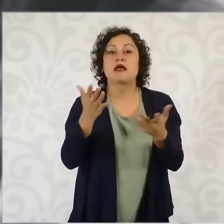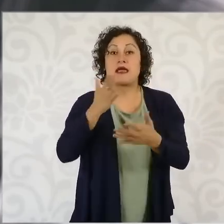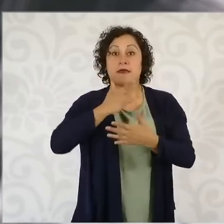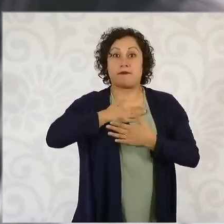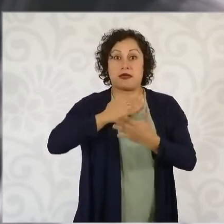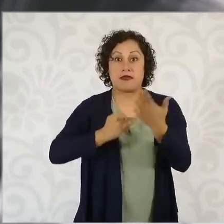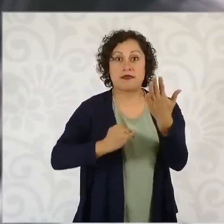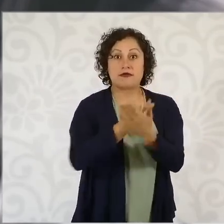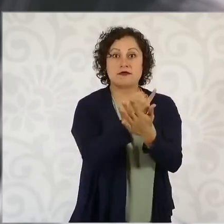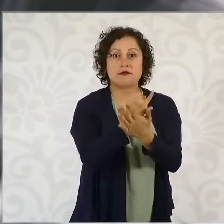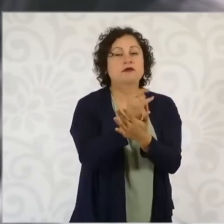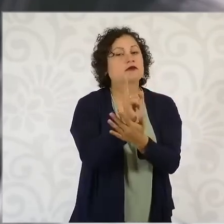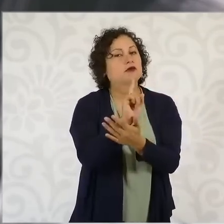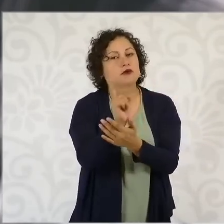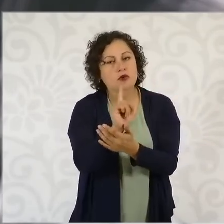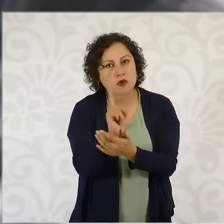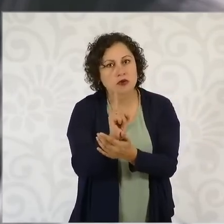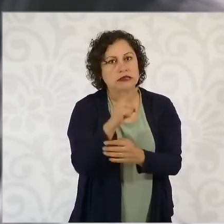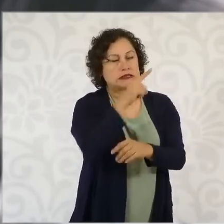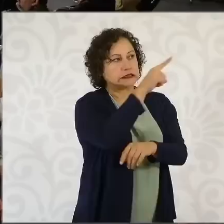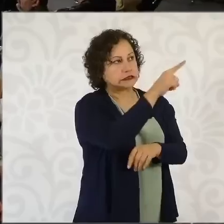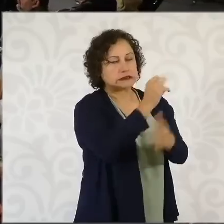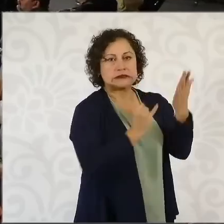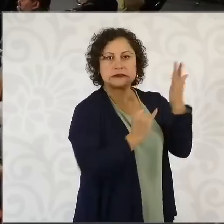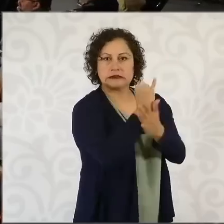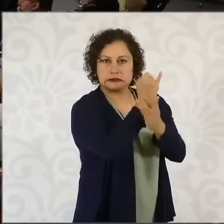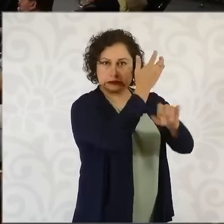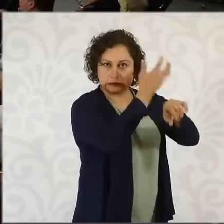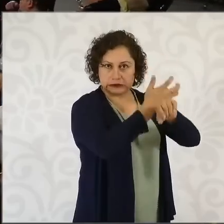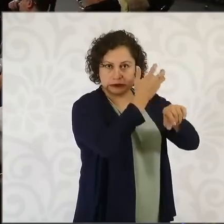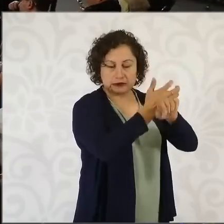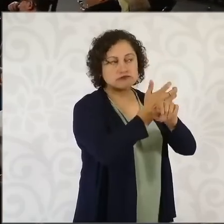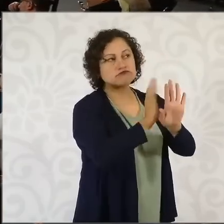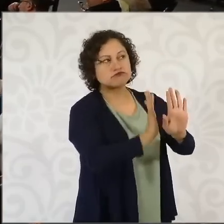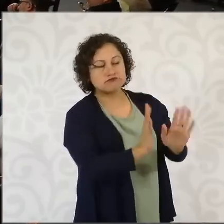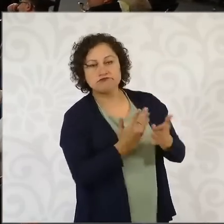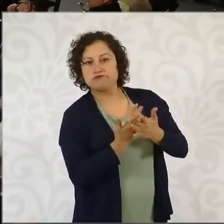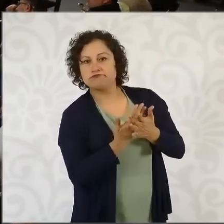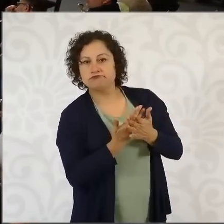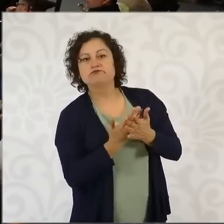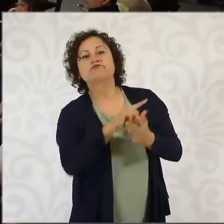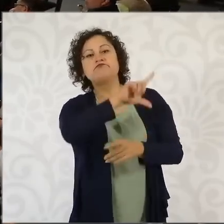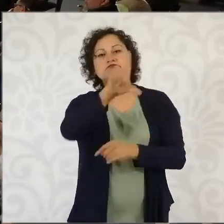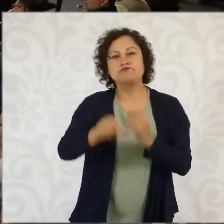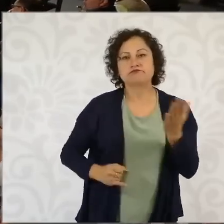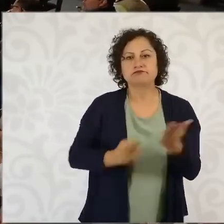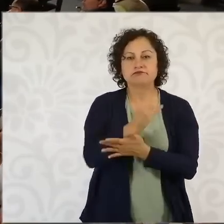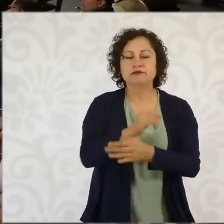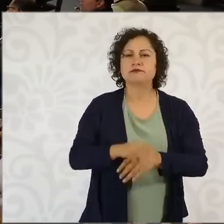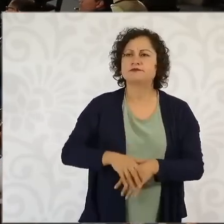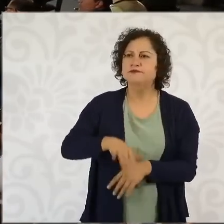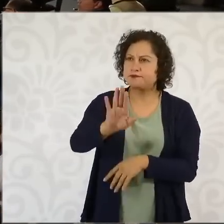del gobierno de Estados Unidos en Estados Unidos eh principalmente en la población hay un sentir